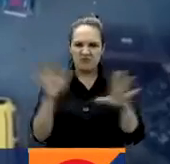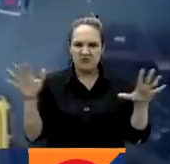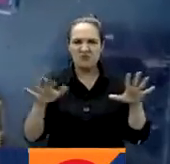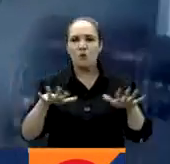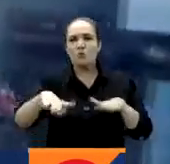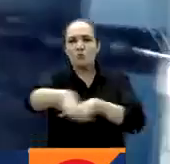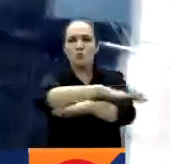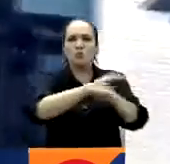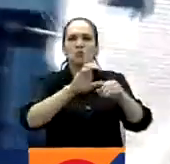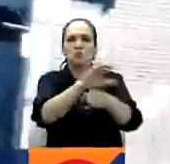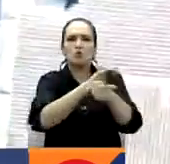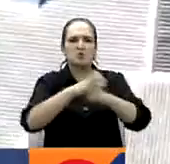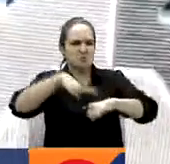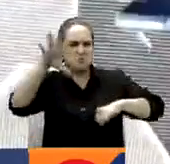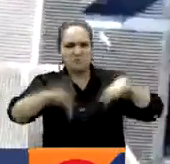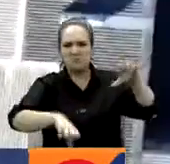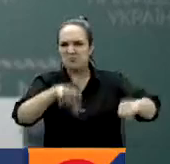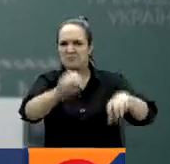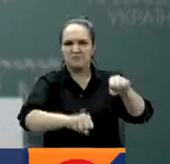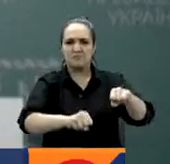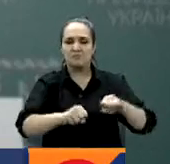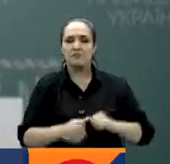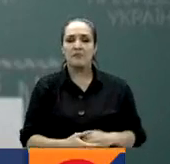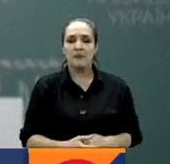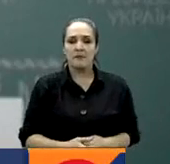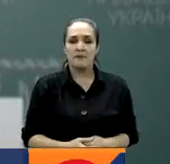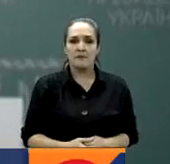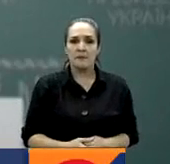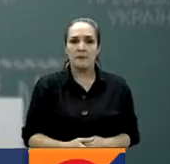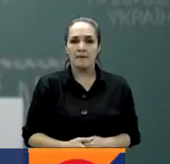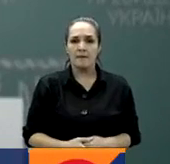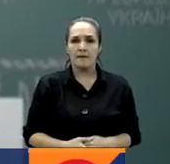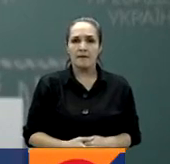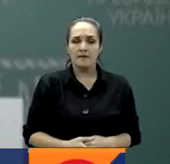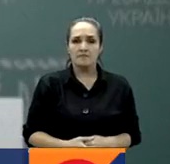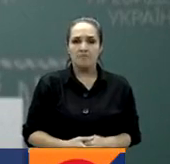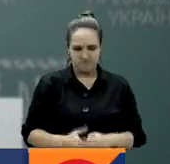VLADIMIR PUTIN OCUPANTES DE SU TERR EMISARIOS CON UN MENSAJE EN